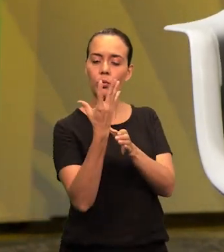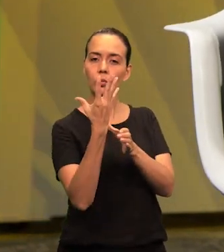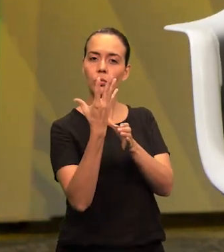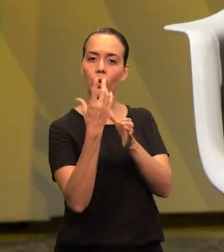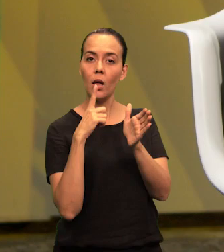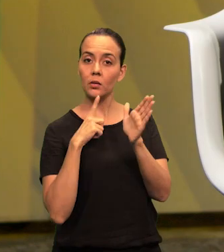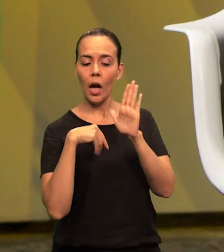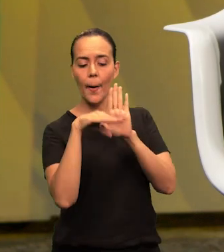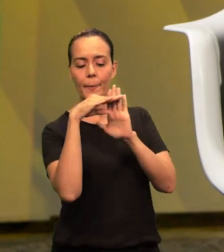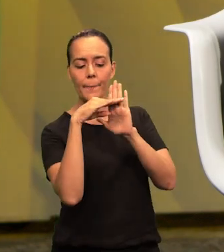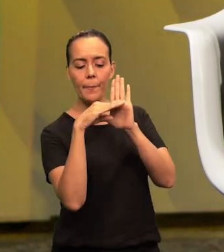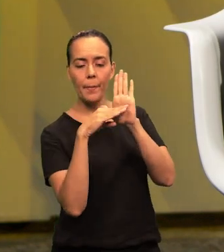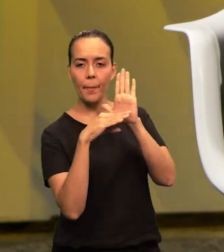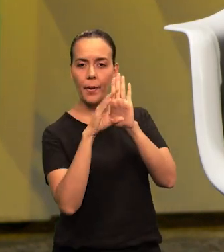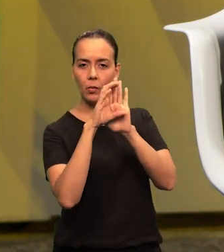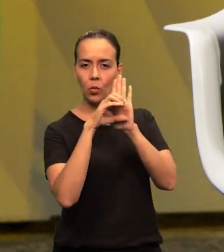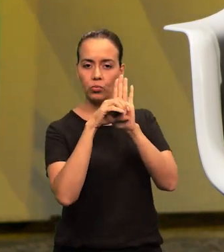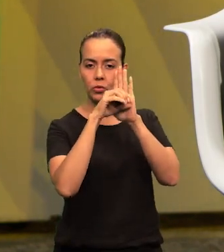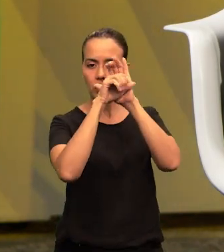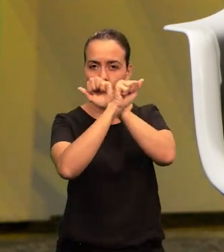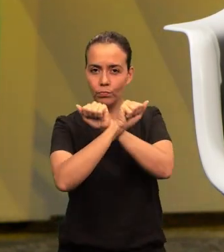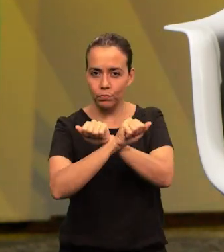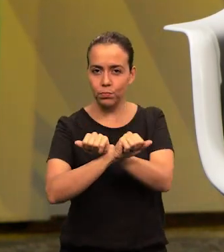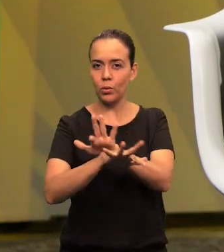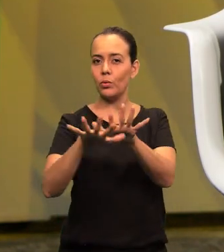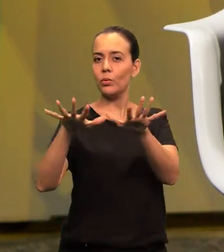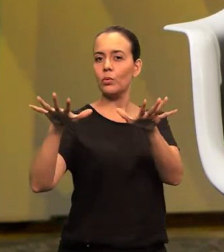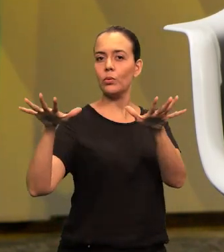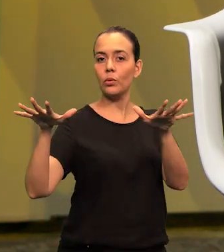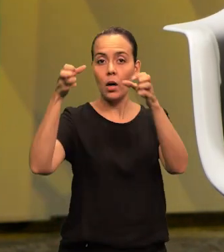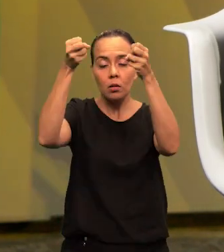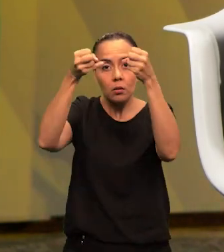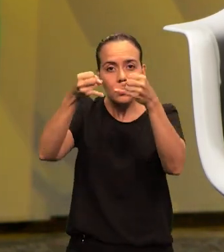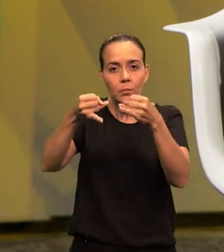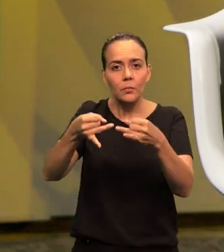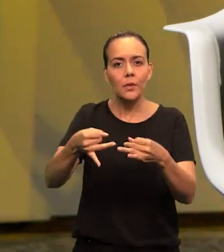você aplica esses conceitos ao mundo que você vive, então você filtra